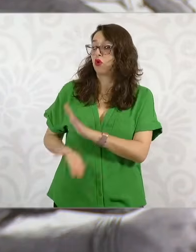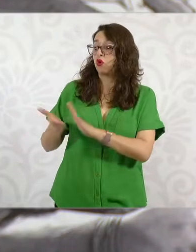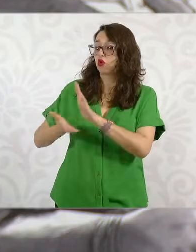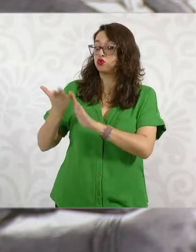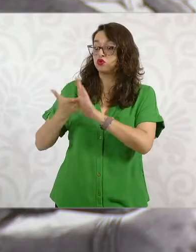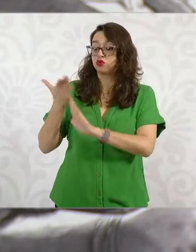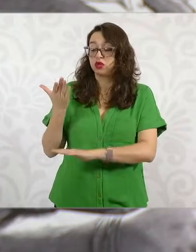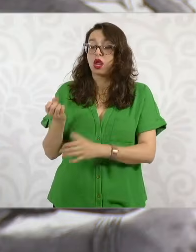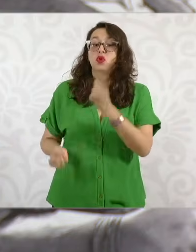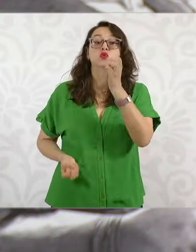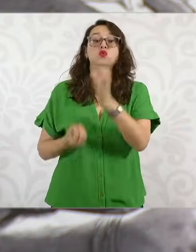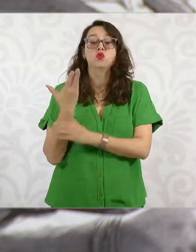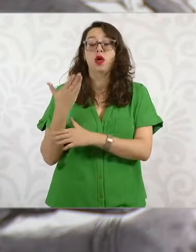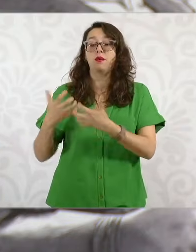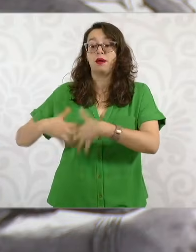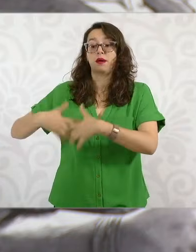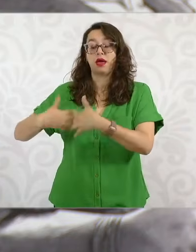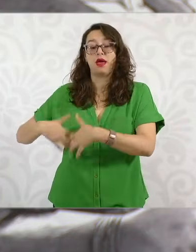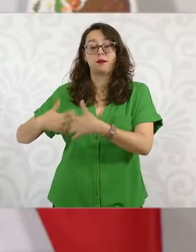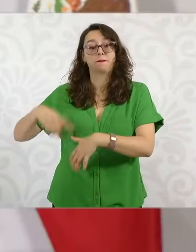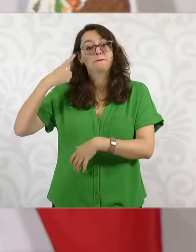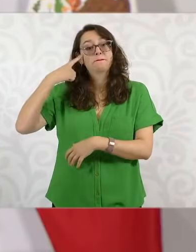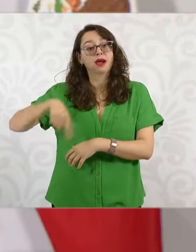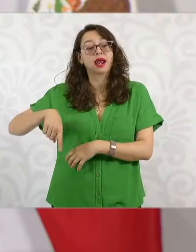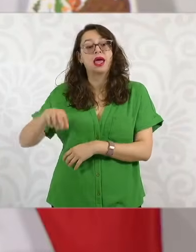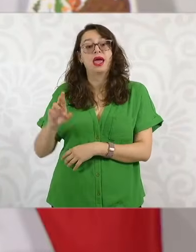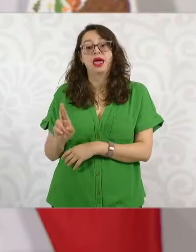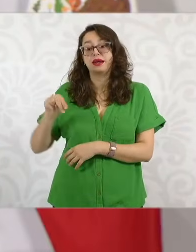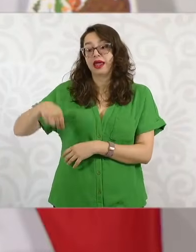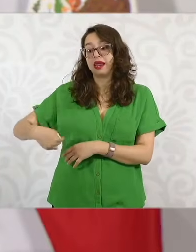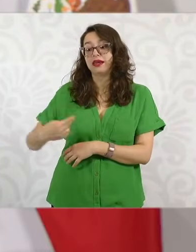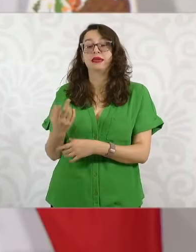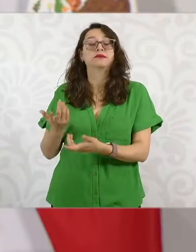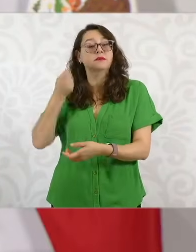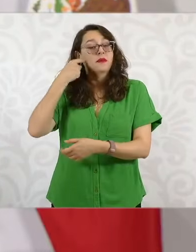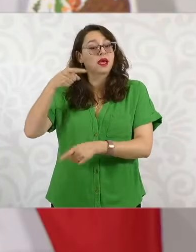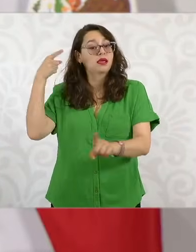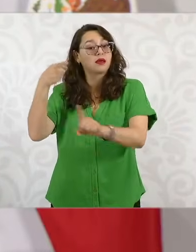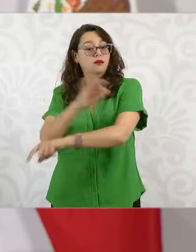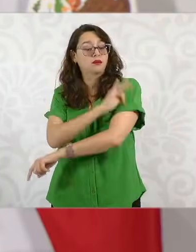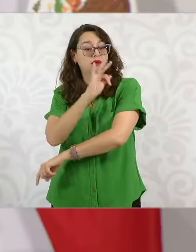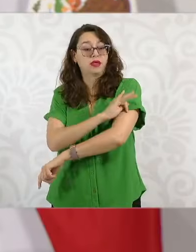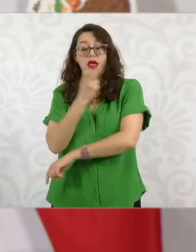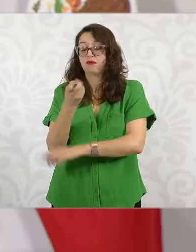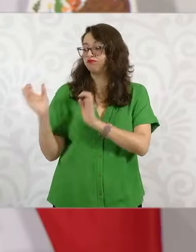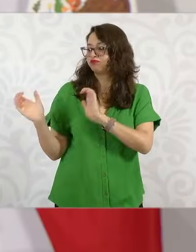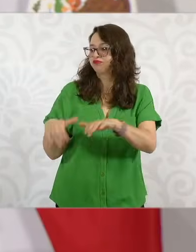mensajero. Estas inversiones generarán 370 empleos directos de alta especialidad que se sumarán a los